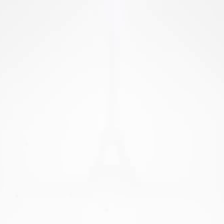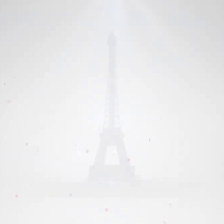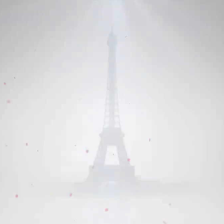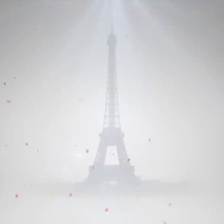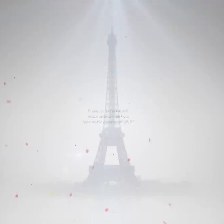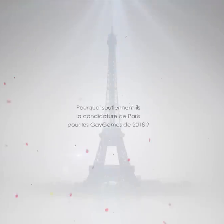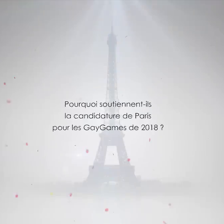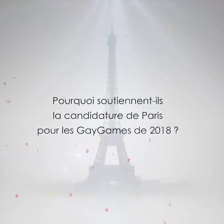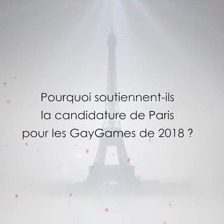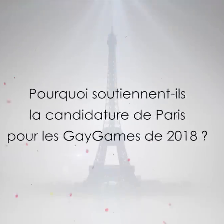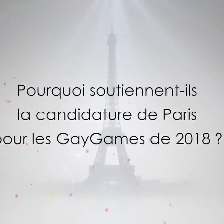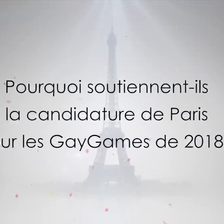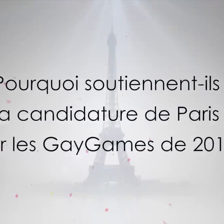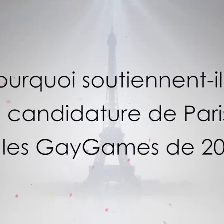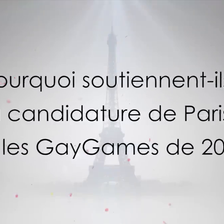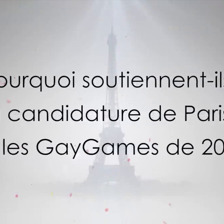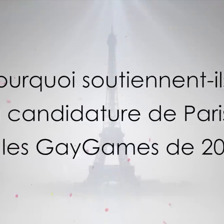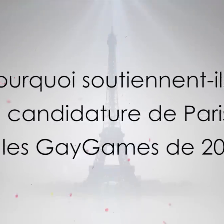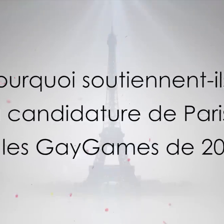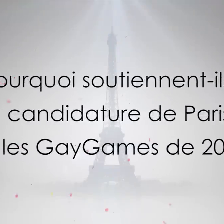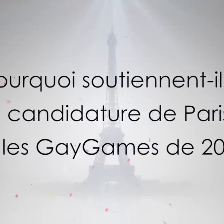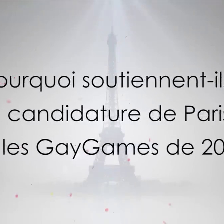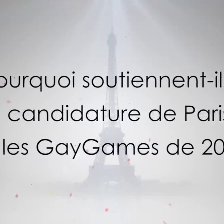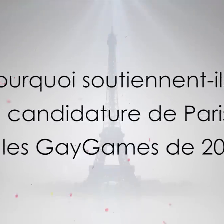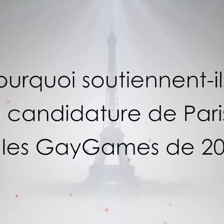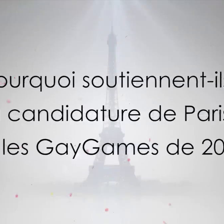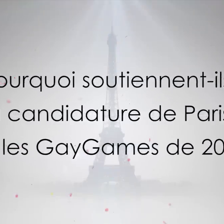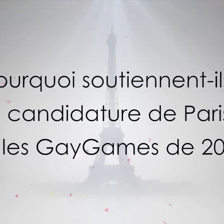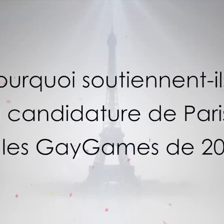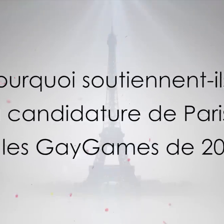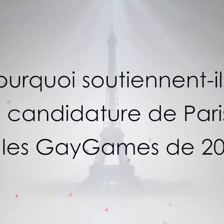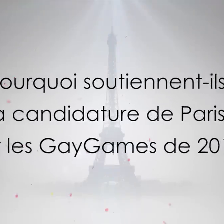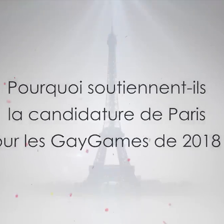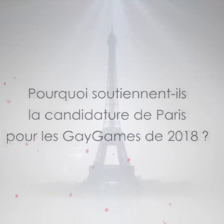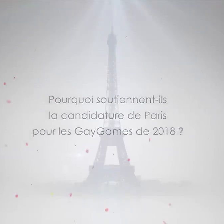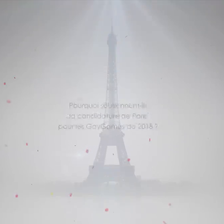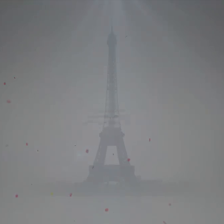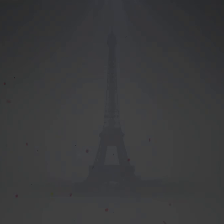[Musique Jingle]